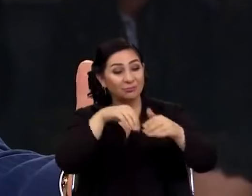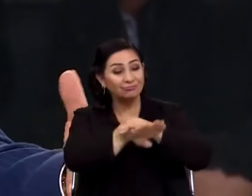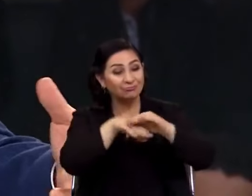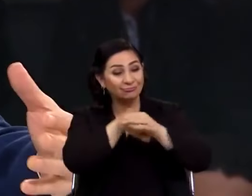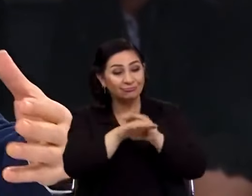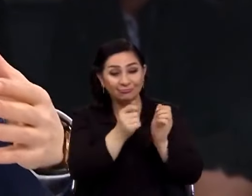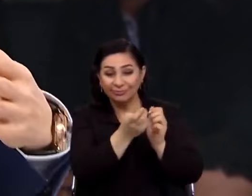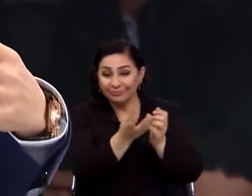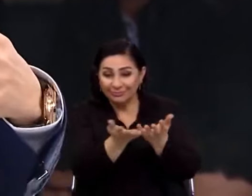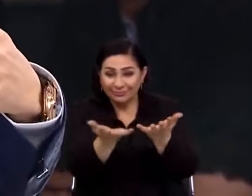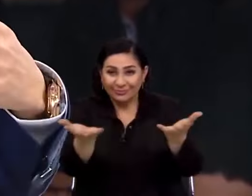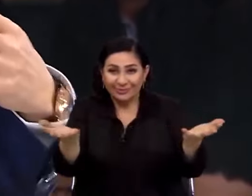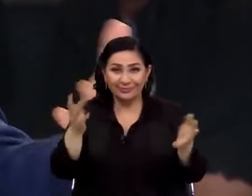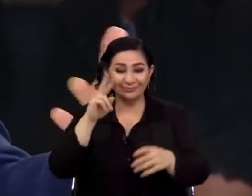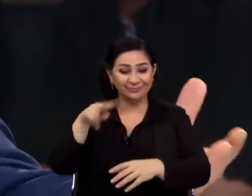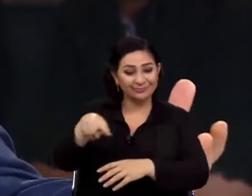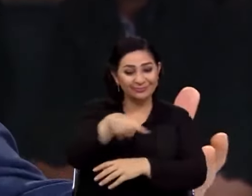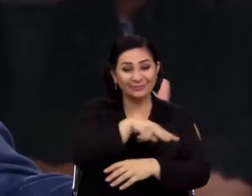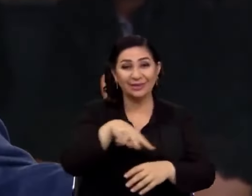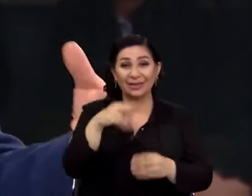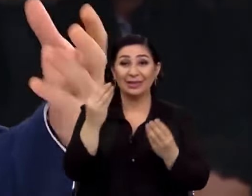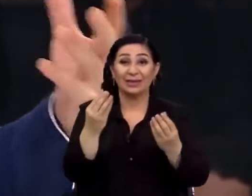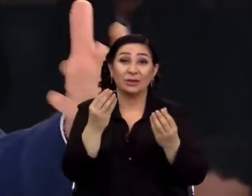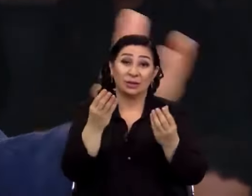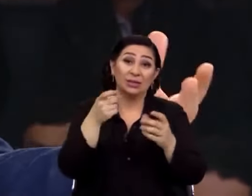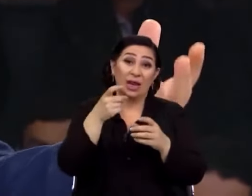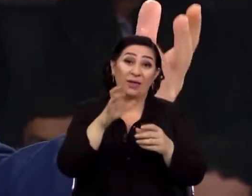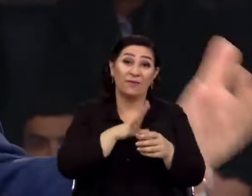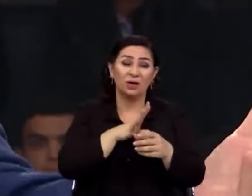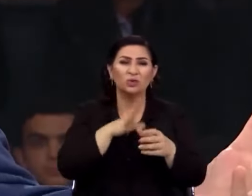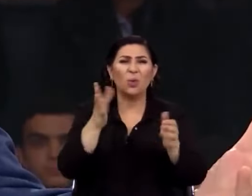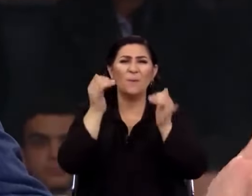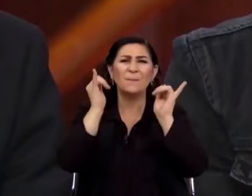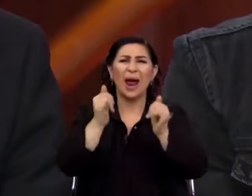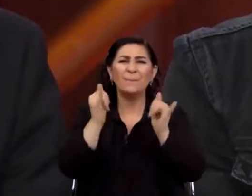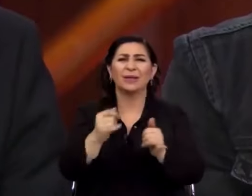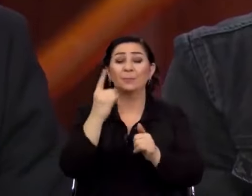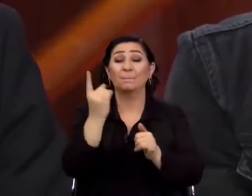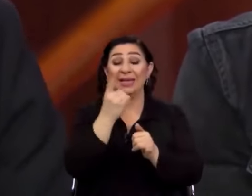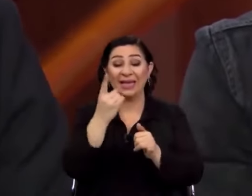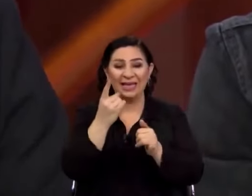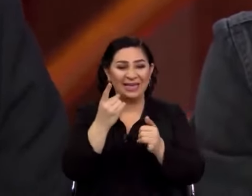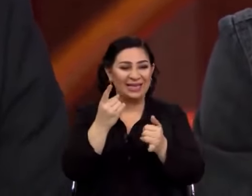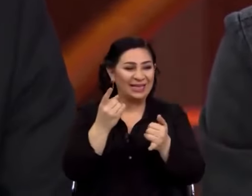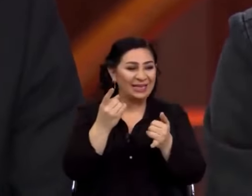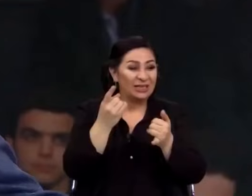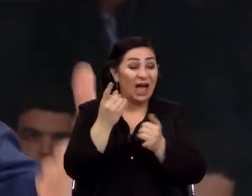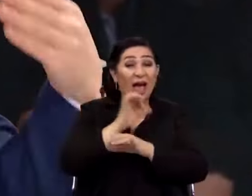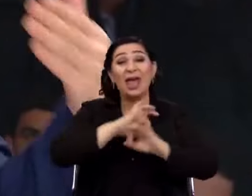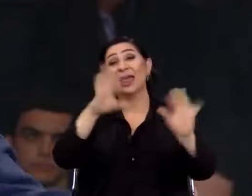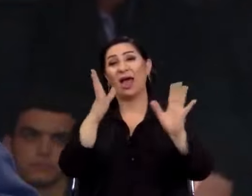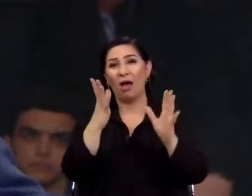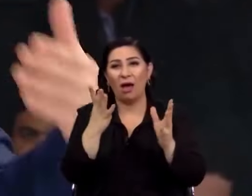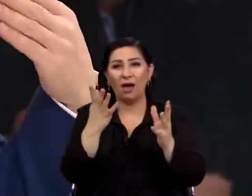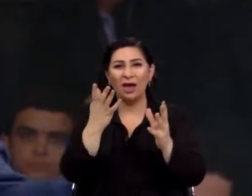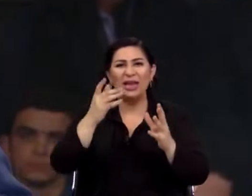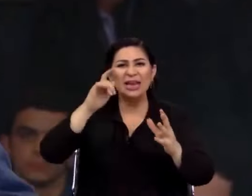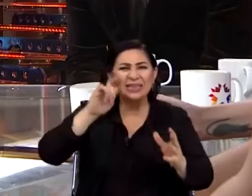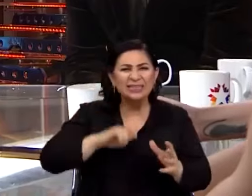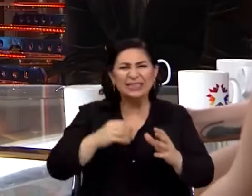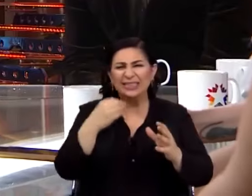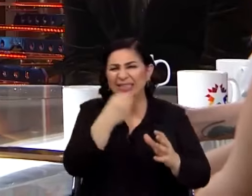eee Eee berbat bir mekanik harika Aslında berbat rezil rüsva iğrenç bir